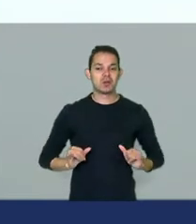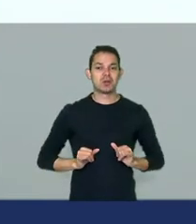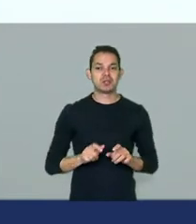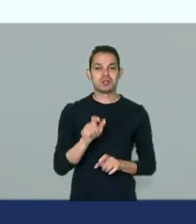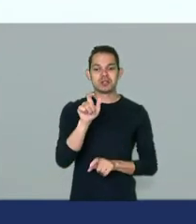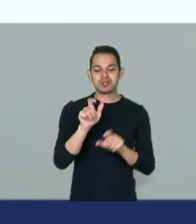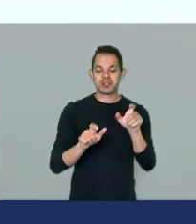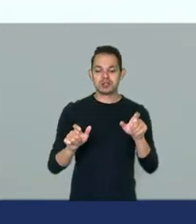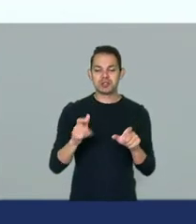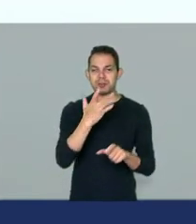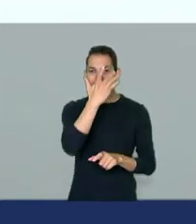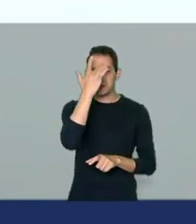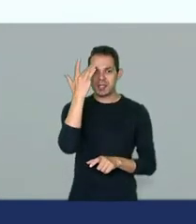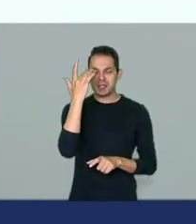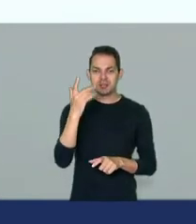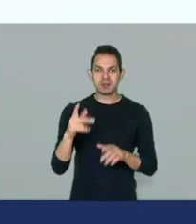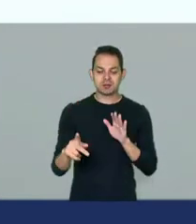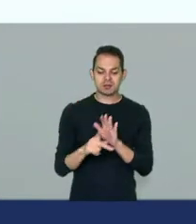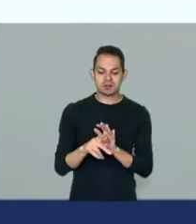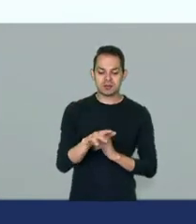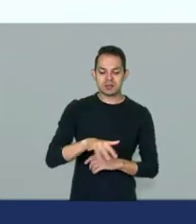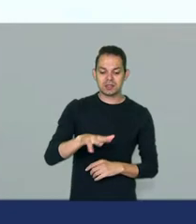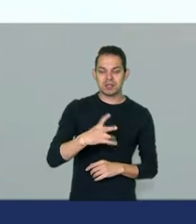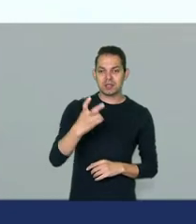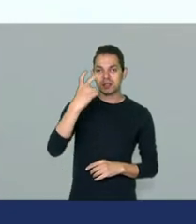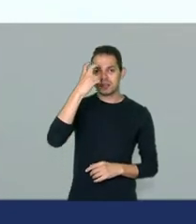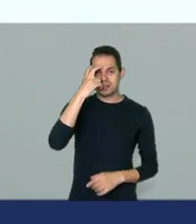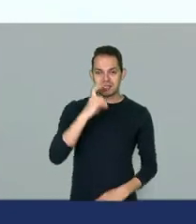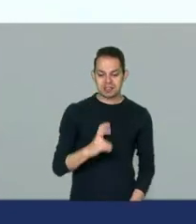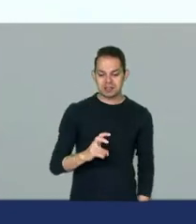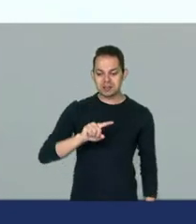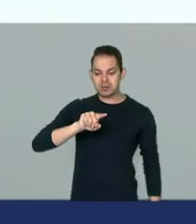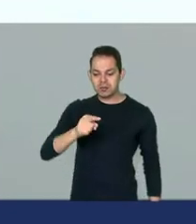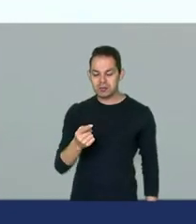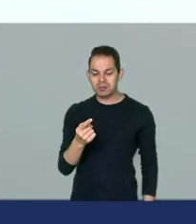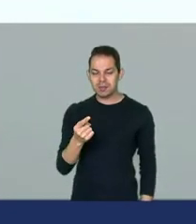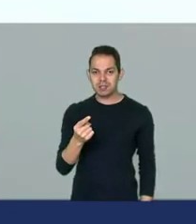DE 5 MILHÕES DE PESSOAS ENVOLVIDAS NA INDÚSTRIA DA CULTURA, NA INDÚSTRIA DA CRIATIVIDADE BRASILEIRA. ESTA